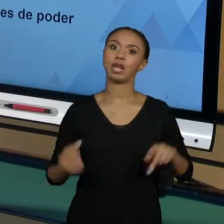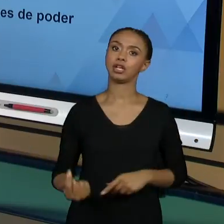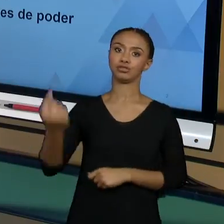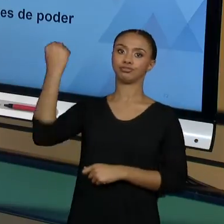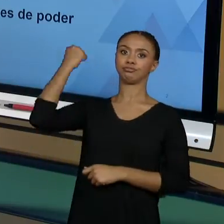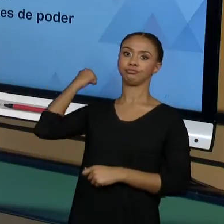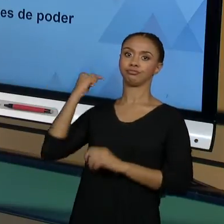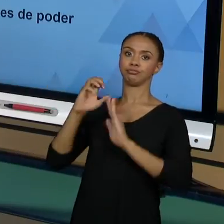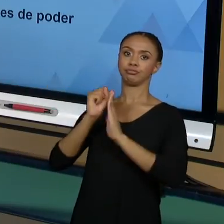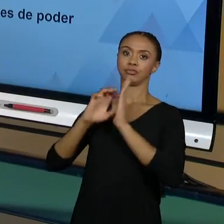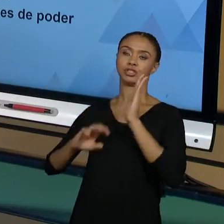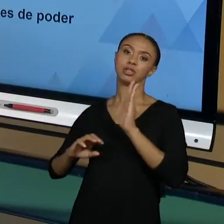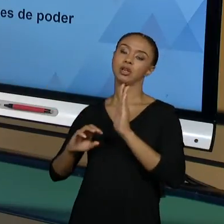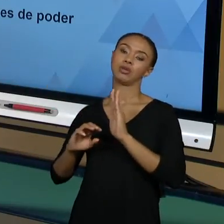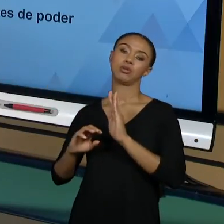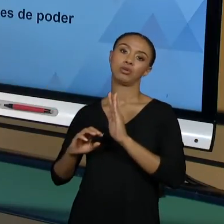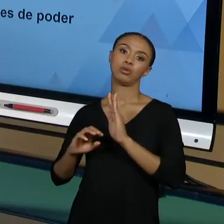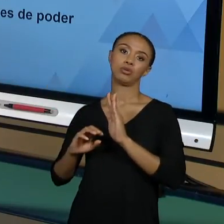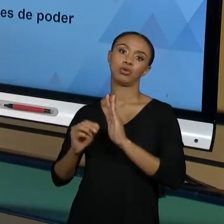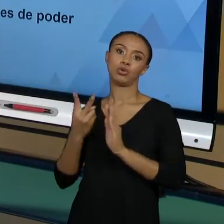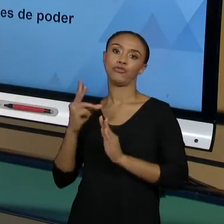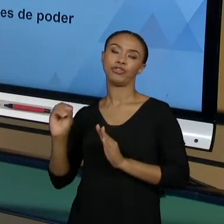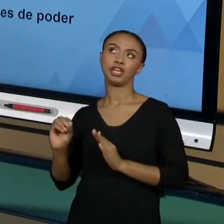CRIANÇAS DOS ANOS 70, DOS ANOS 60, DOS ANOS 50